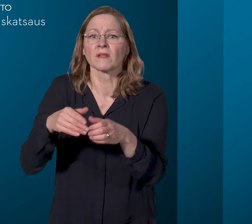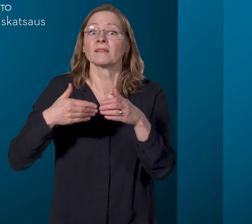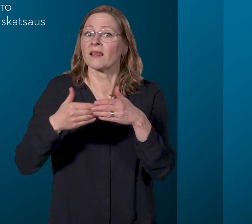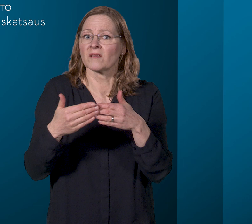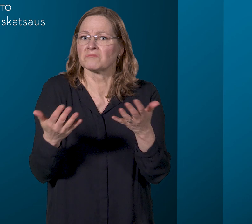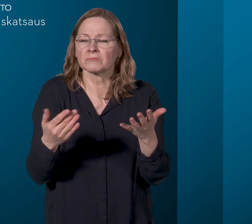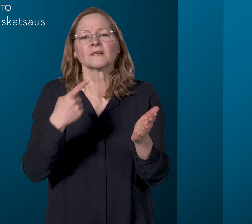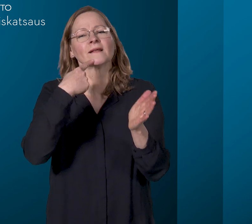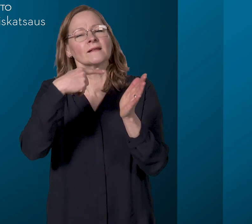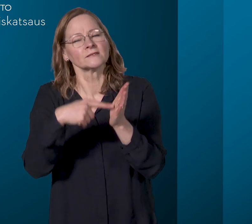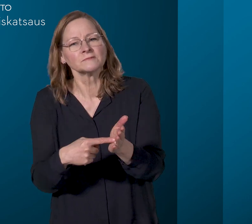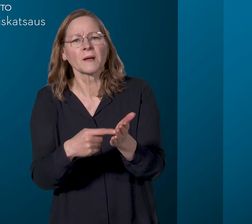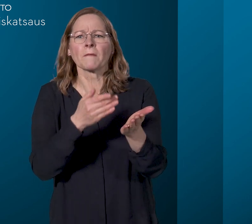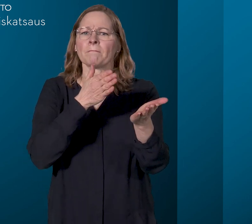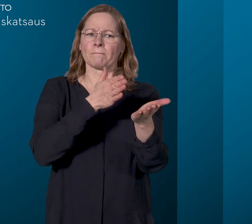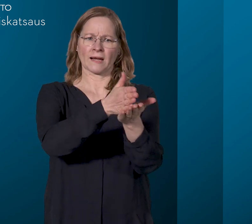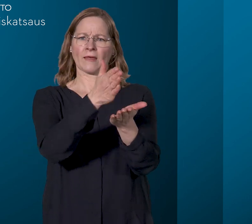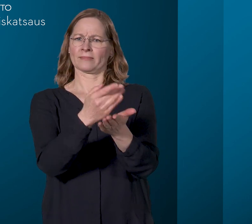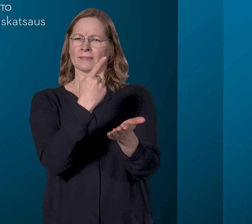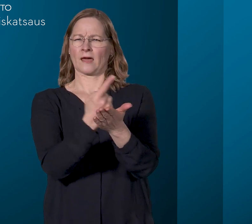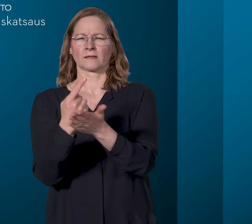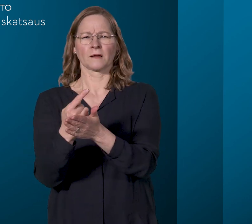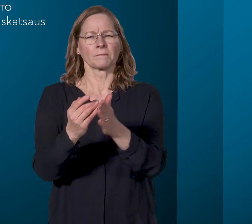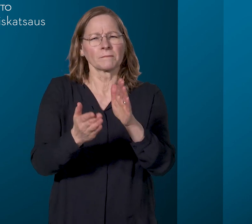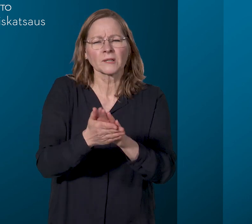jonka tehtävänä on muun muassa käsitellä periaatteellisesti tärkeitä -